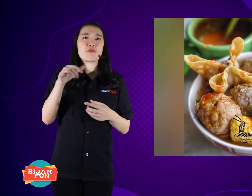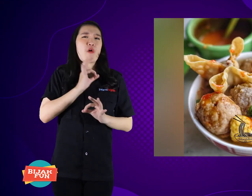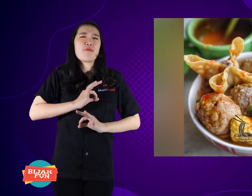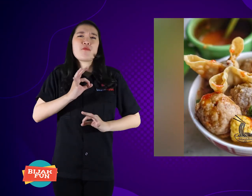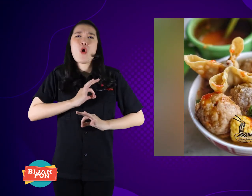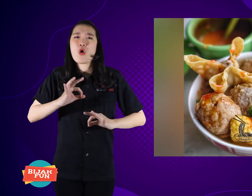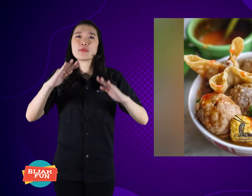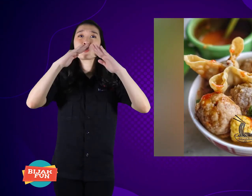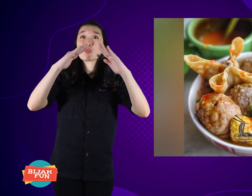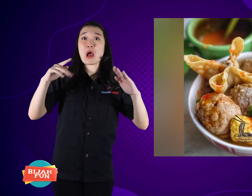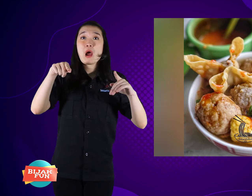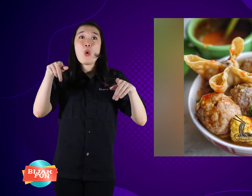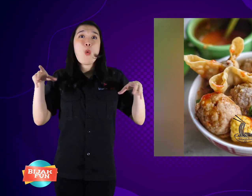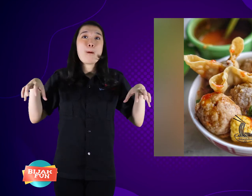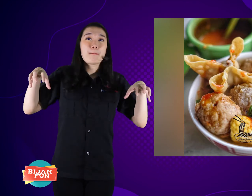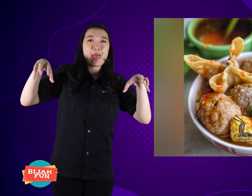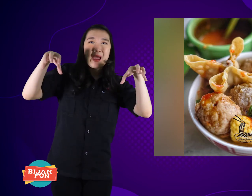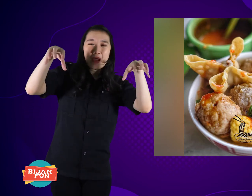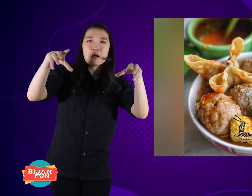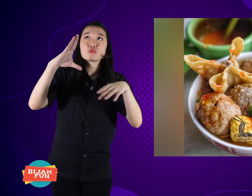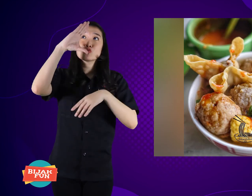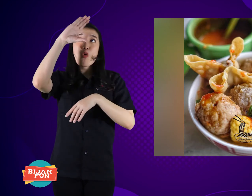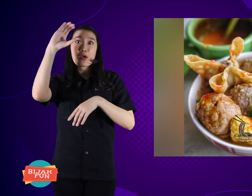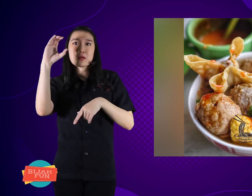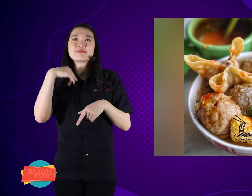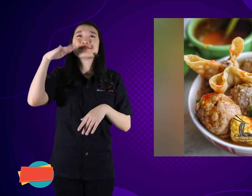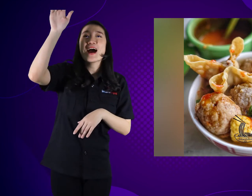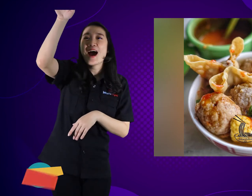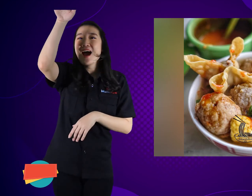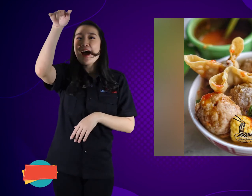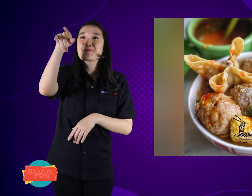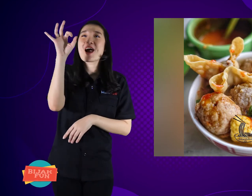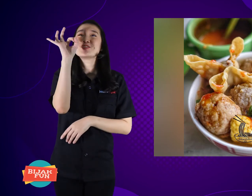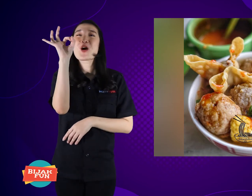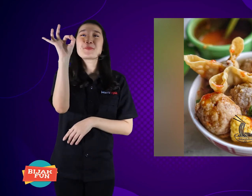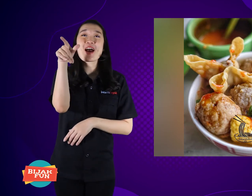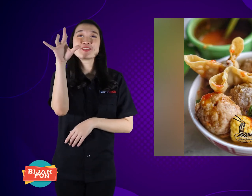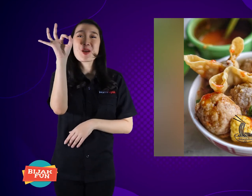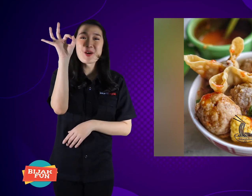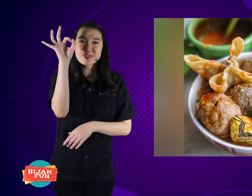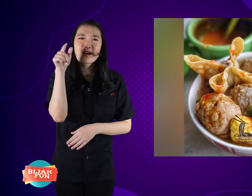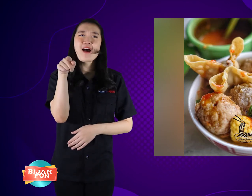Ini favorit! Biasanya masuk ke komplek perumahan di sore hari.